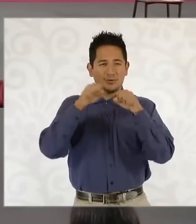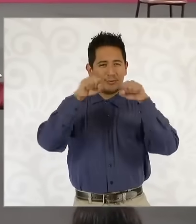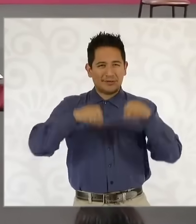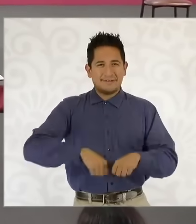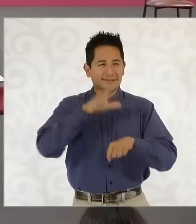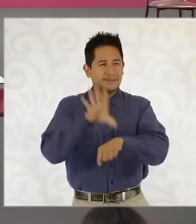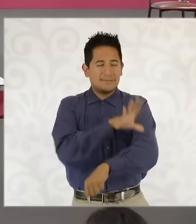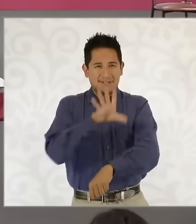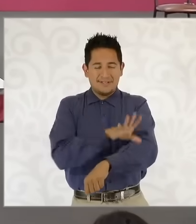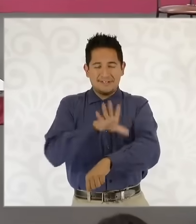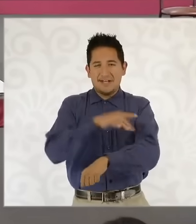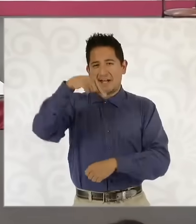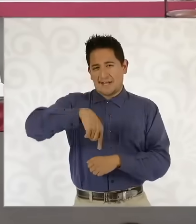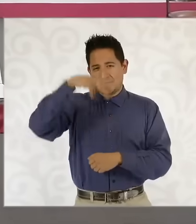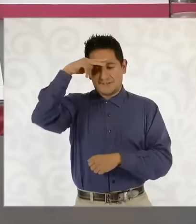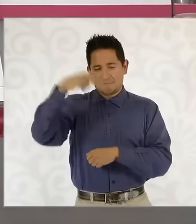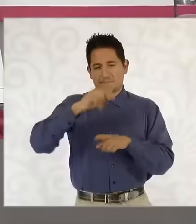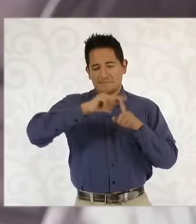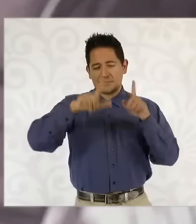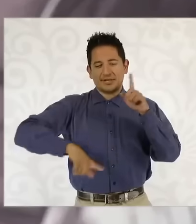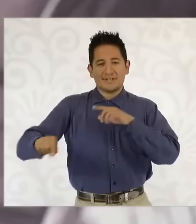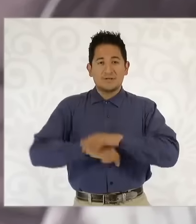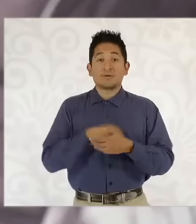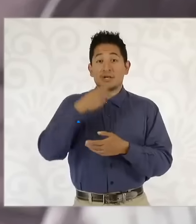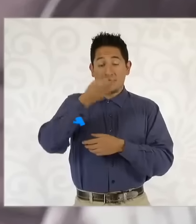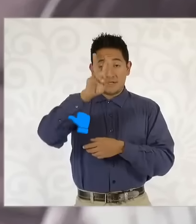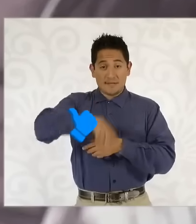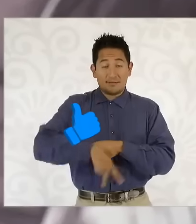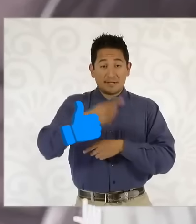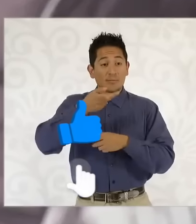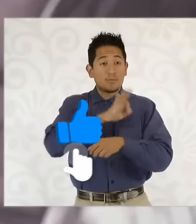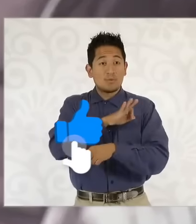Las redes de transmisión son muy importantes porque, como lo dijo la presidenta,